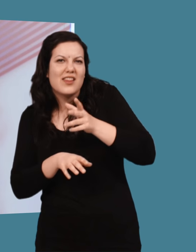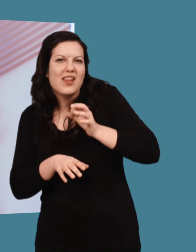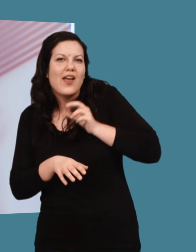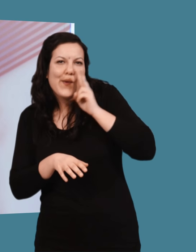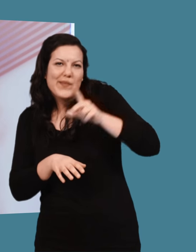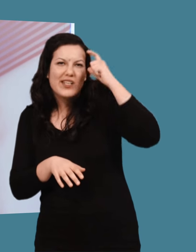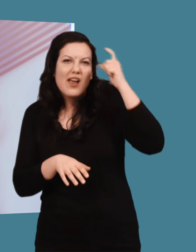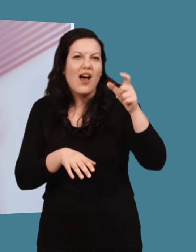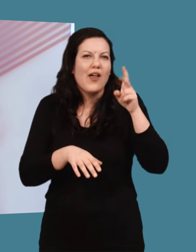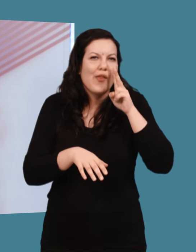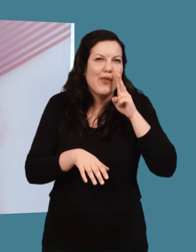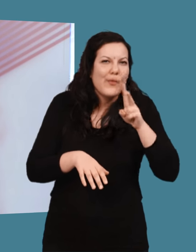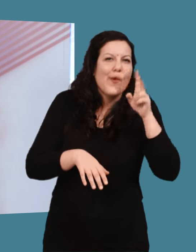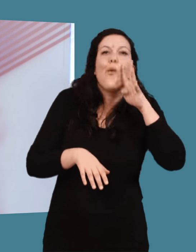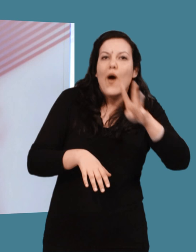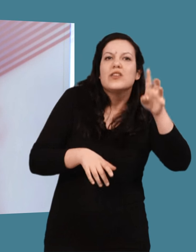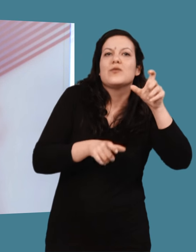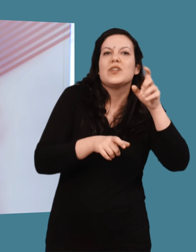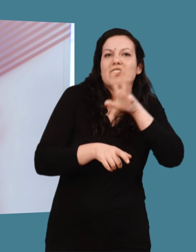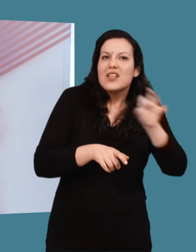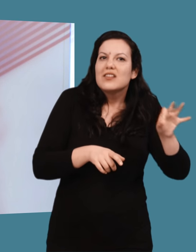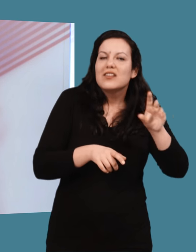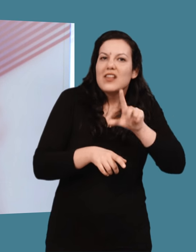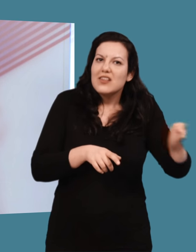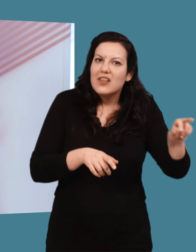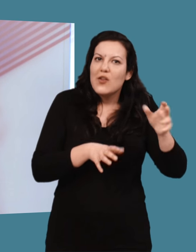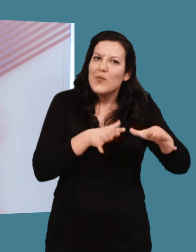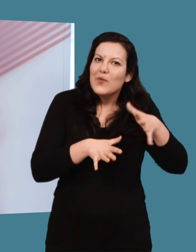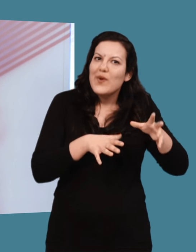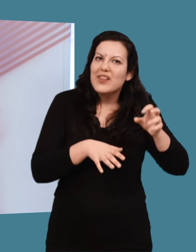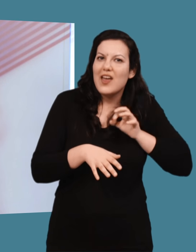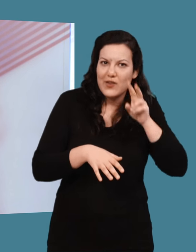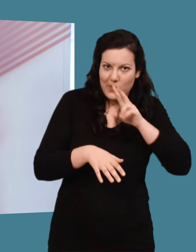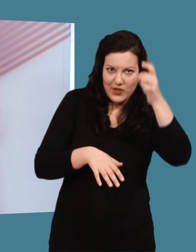a 4300 aproximadamente en el 2012.